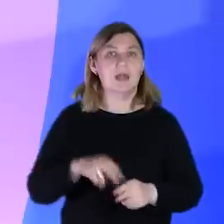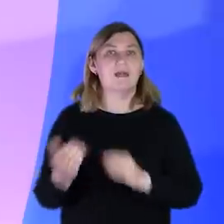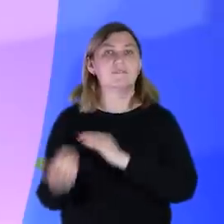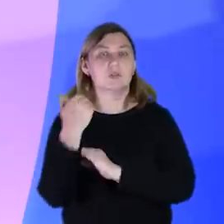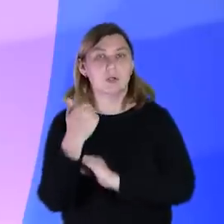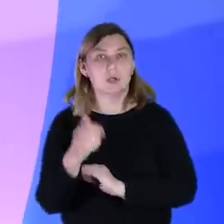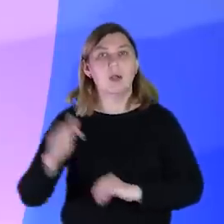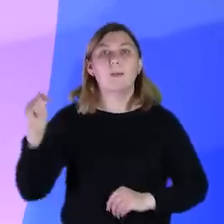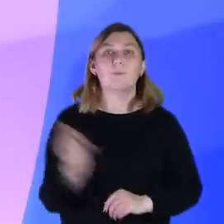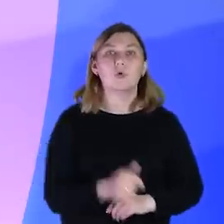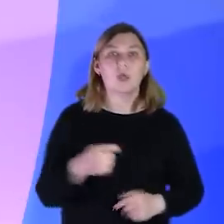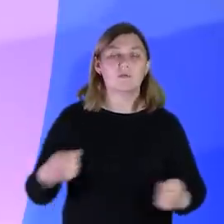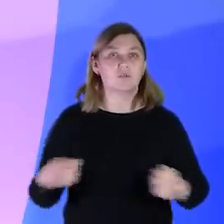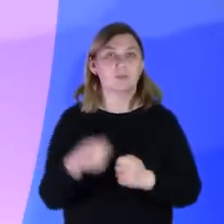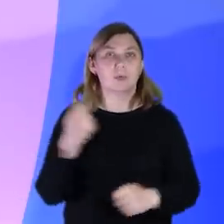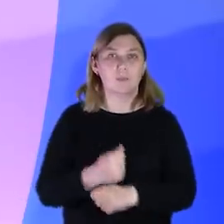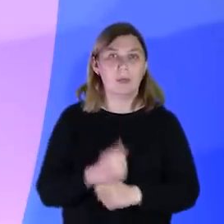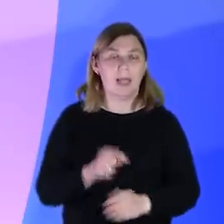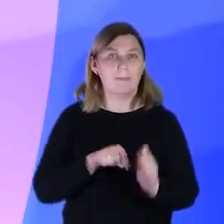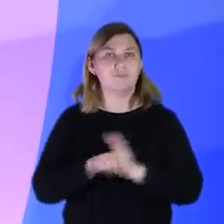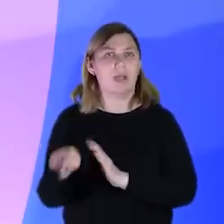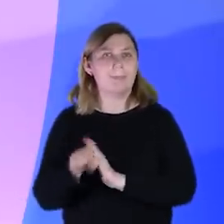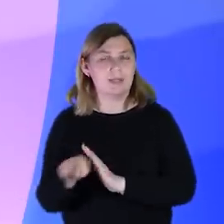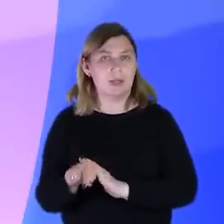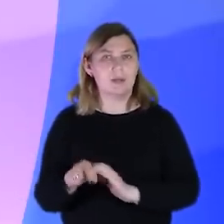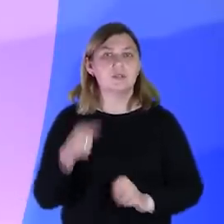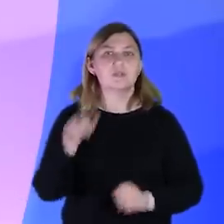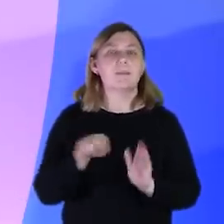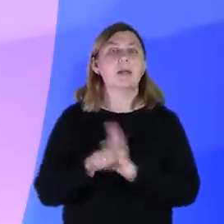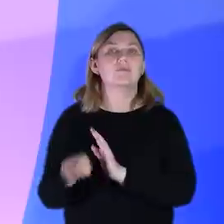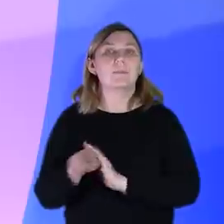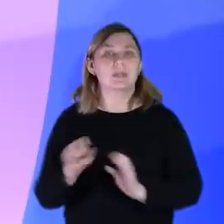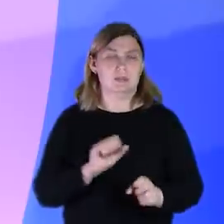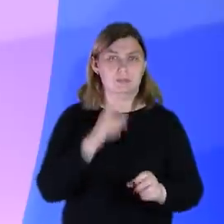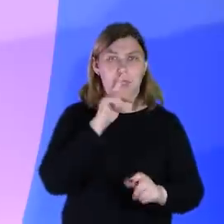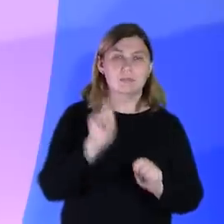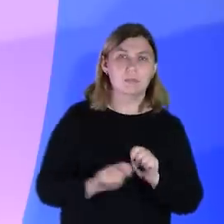Więc musiała być współpraca z przemytnikami po to, żeby przemytnicy (sprawdzeni i dobrze